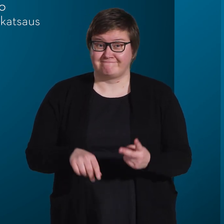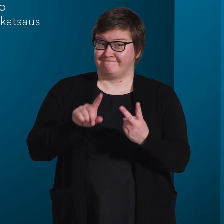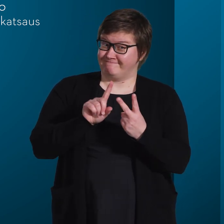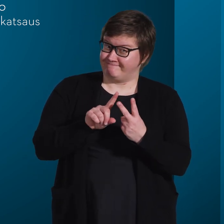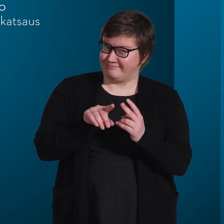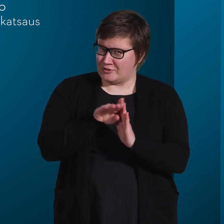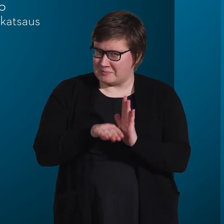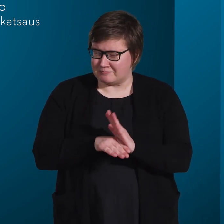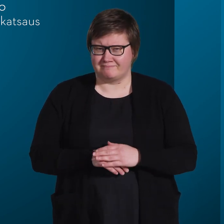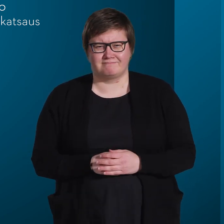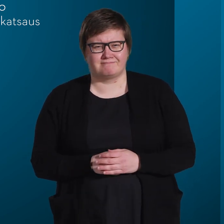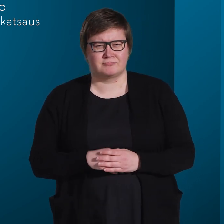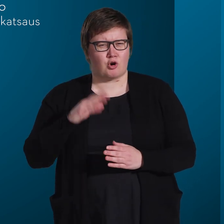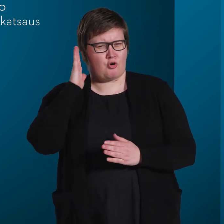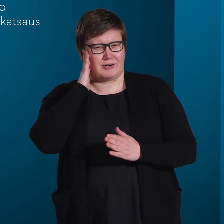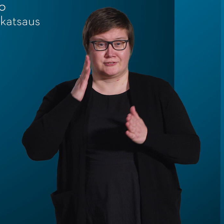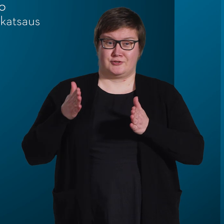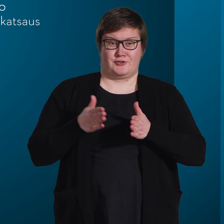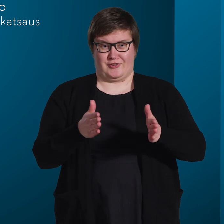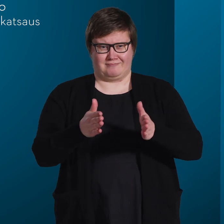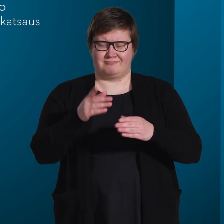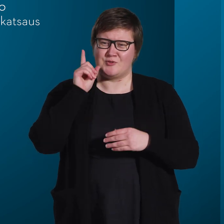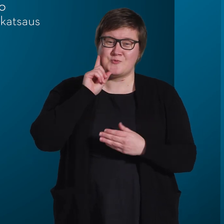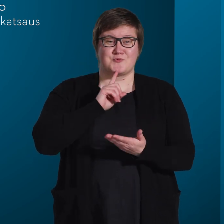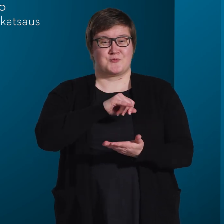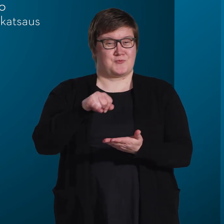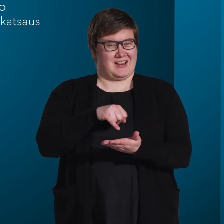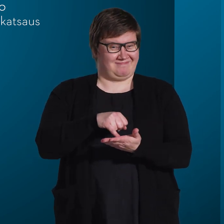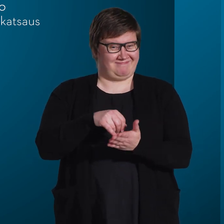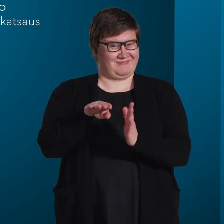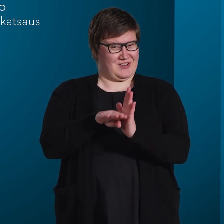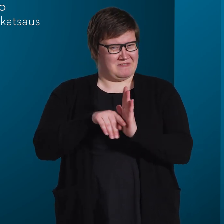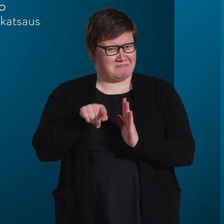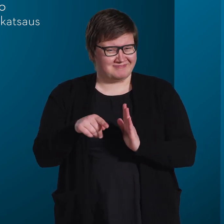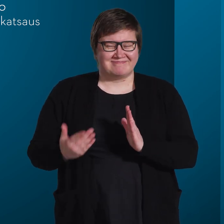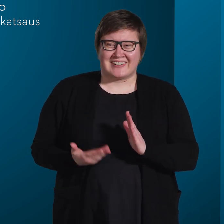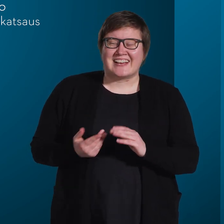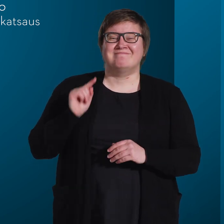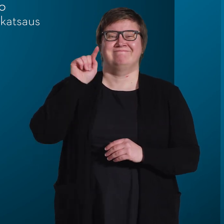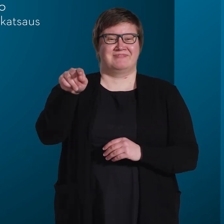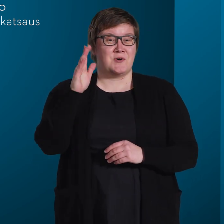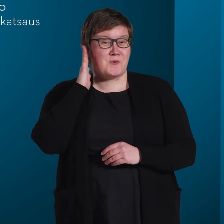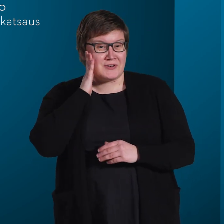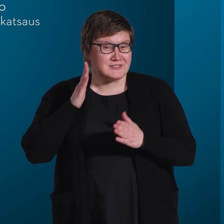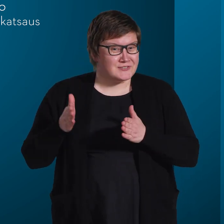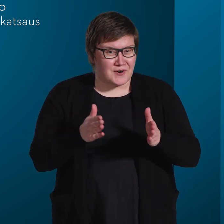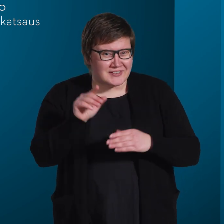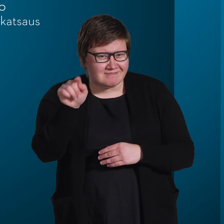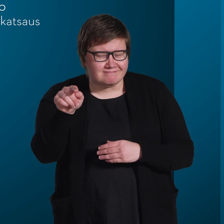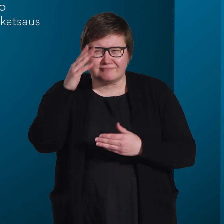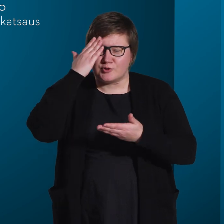Kodisjoki – kuurojen kylä -ohjelmassa vieraillaan Kodisjoella -